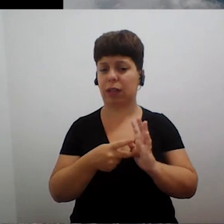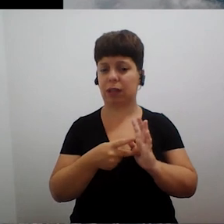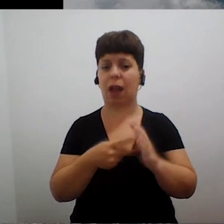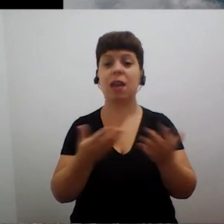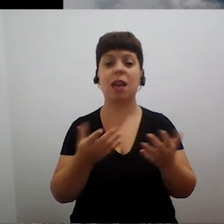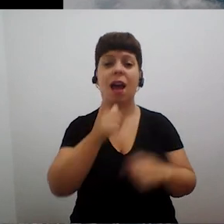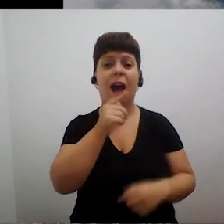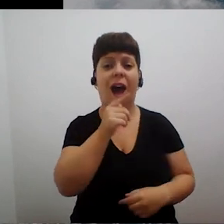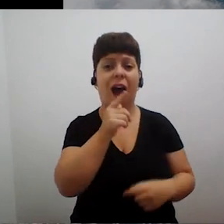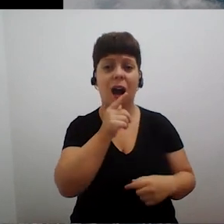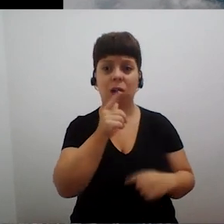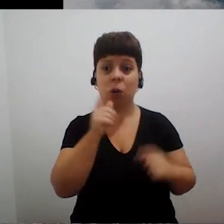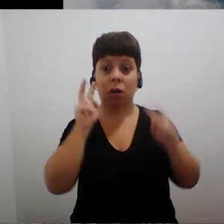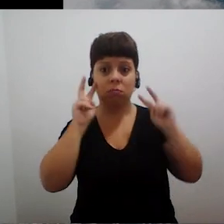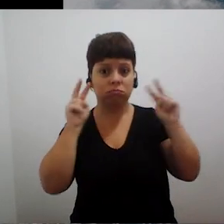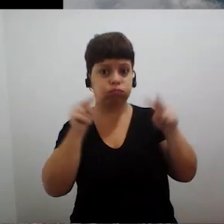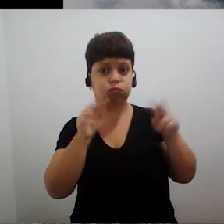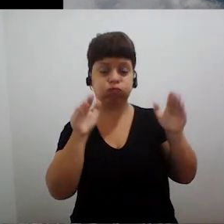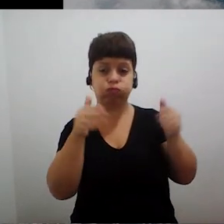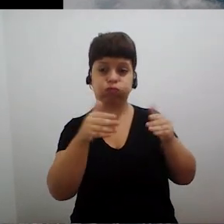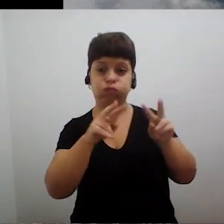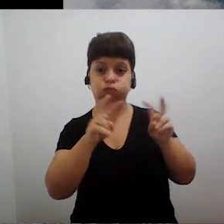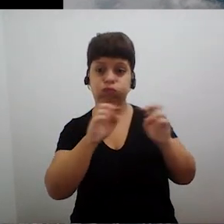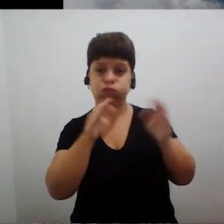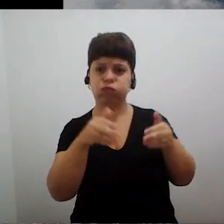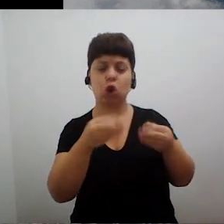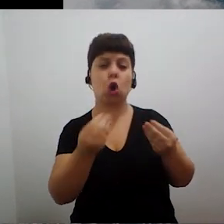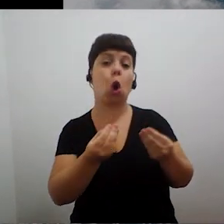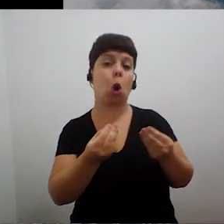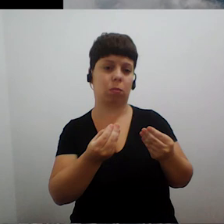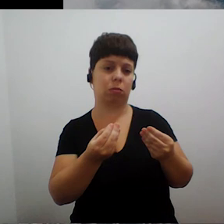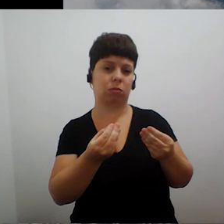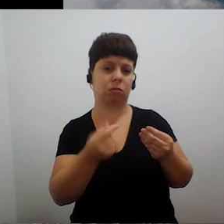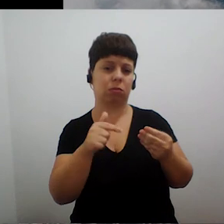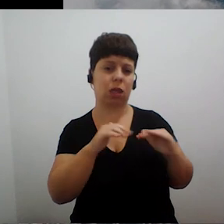e de que forma a água passou a se tornar um tema central nessa discussão, e nesse movimento nos últimos anos?